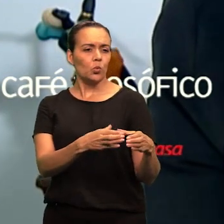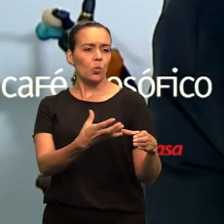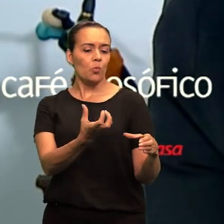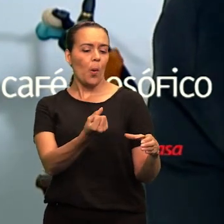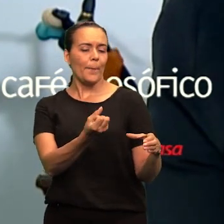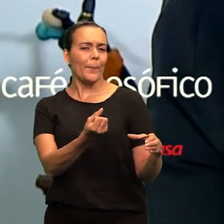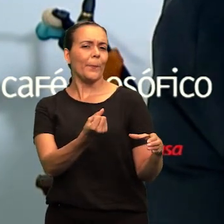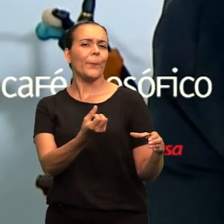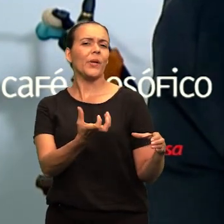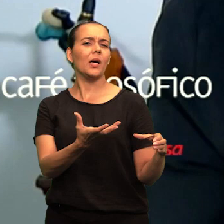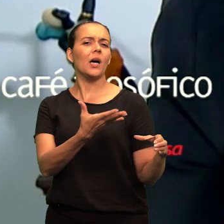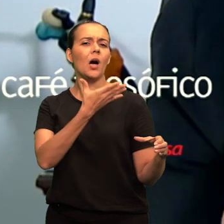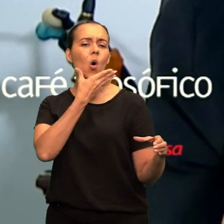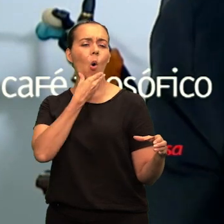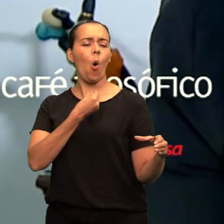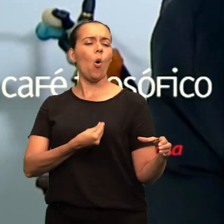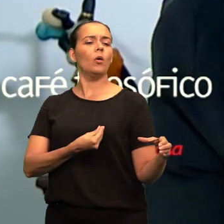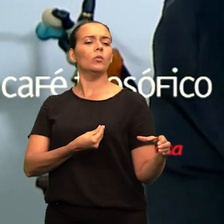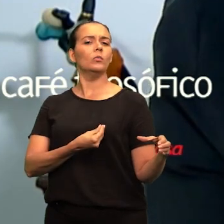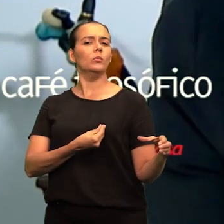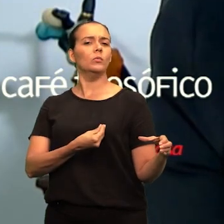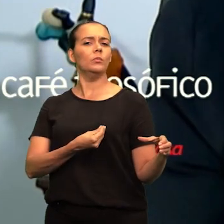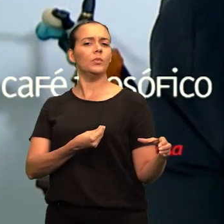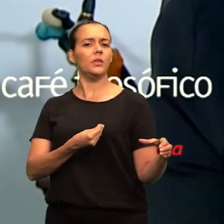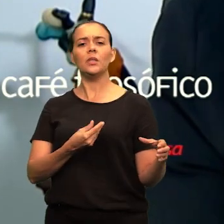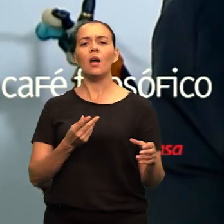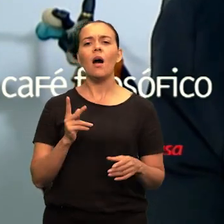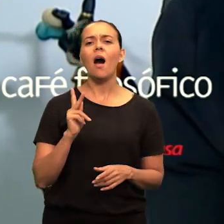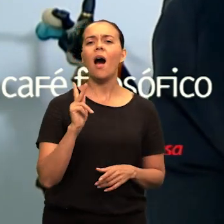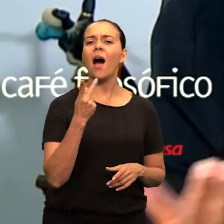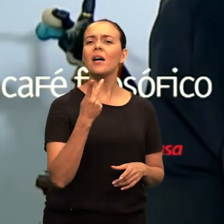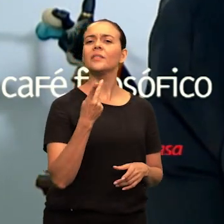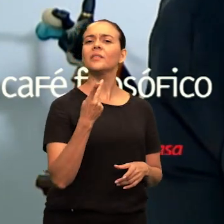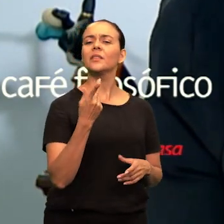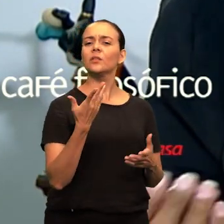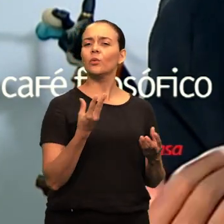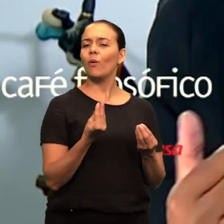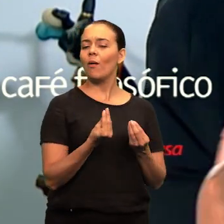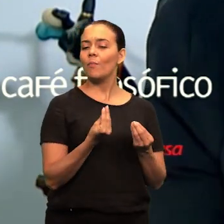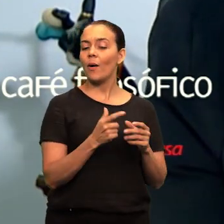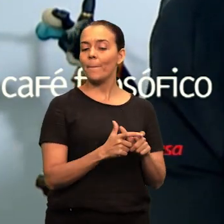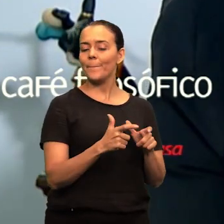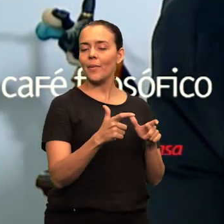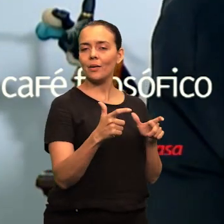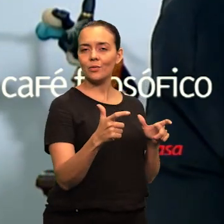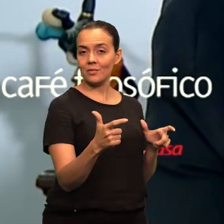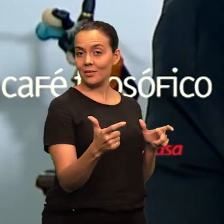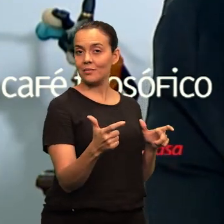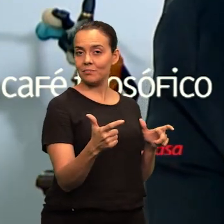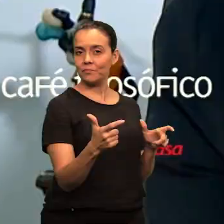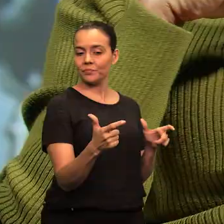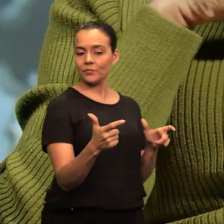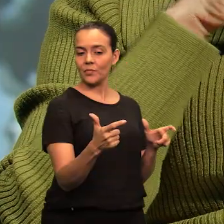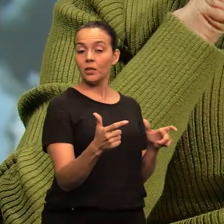branca, masculina, heteronormativa, é esse grupo que está no poder, grande maioria, nos espaços